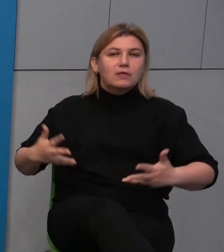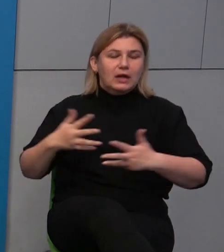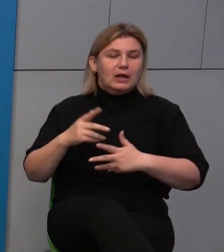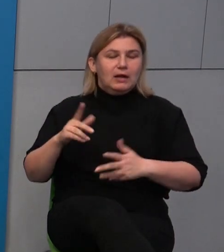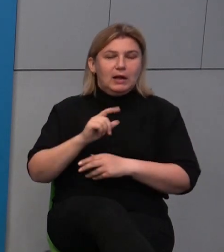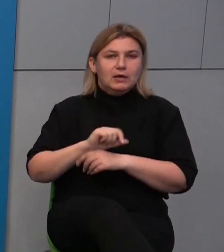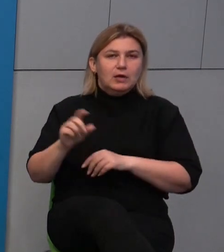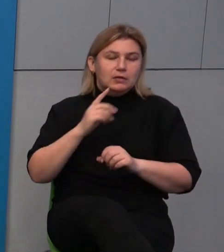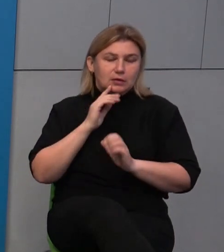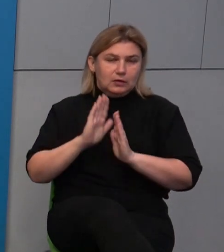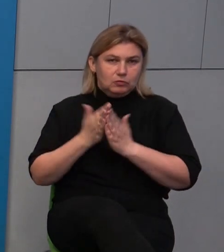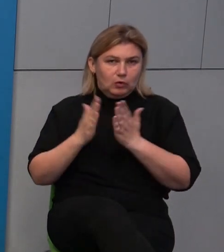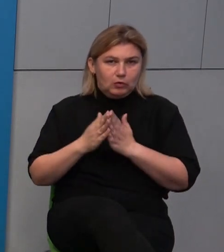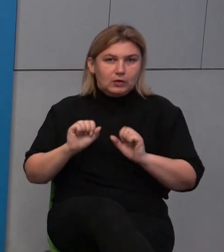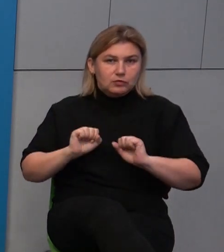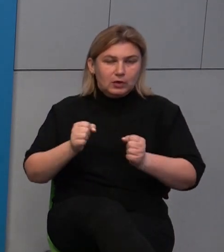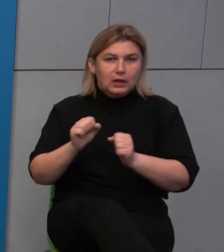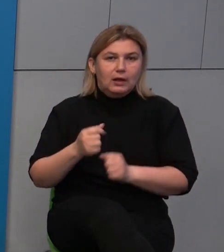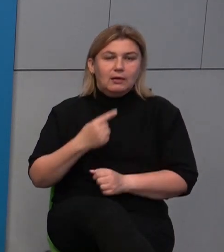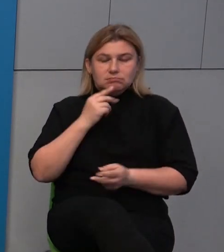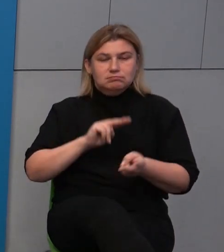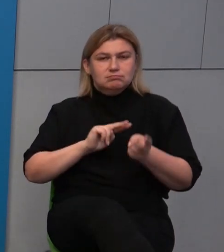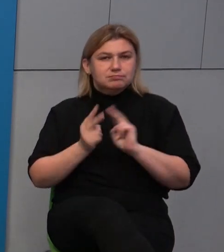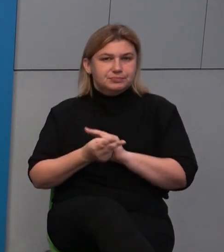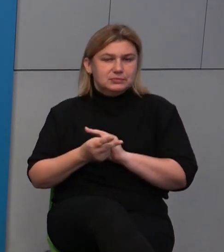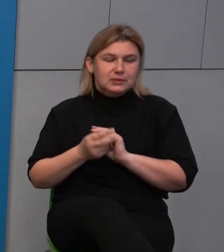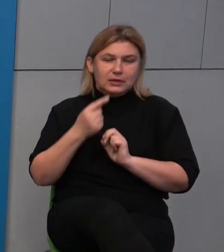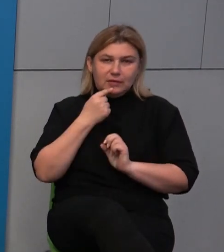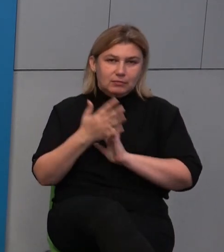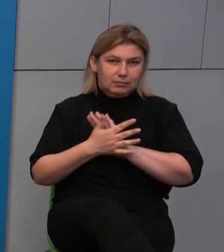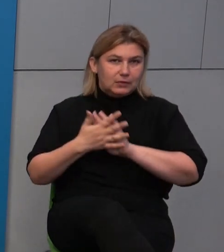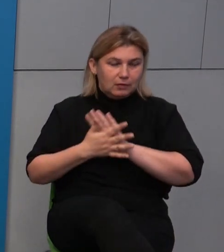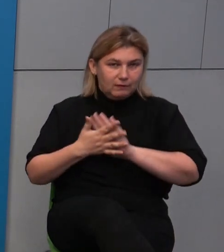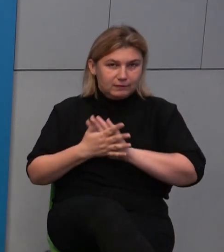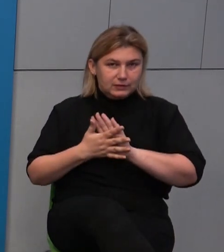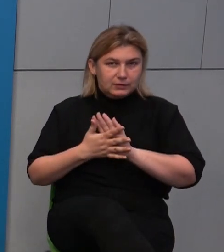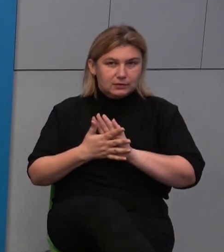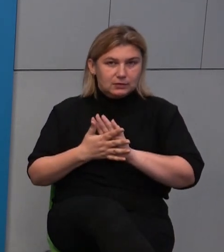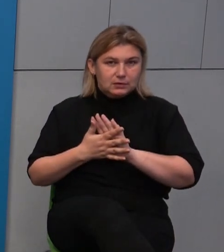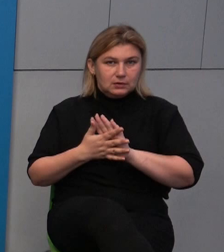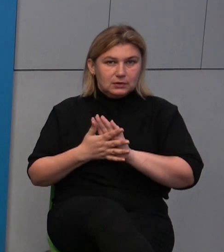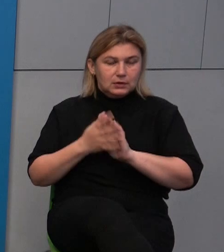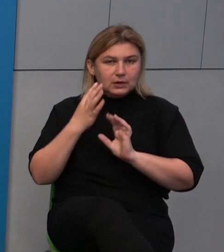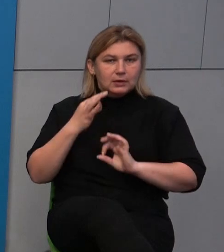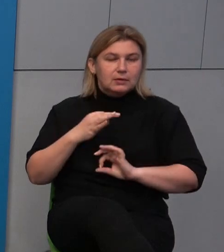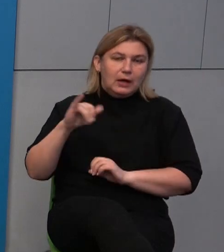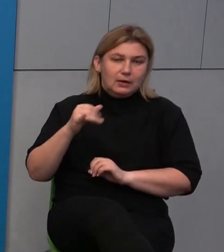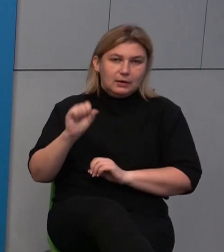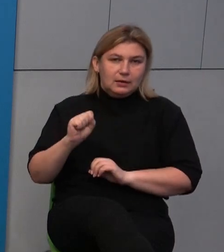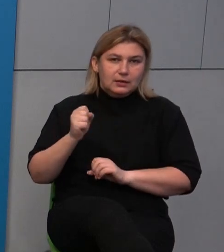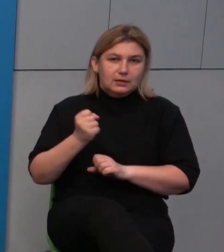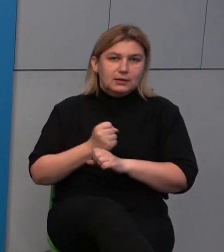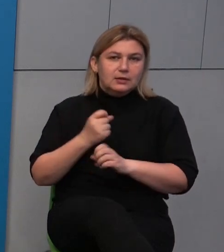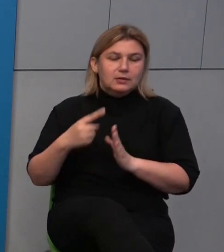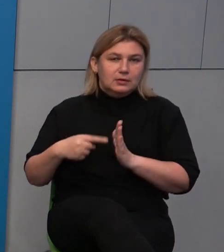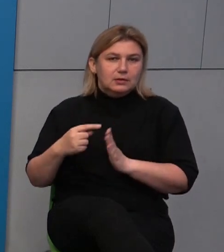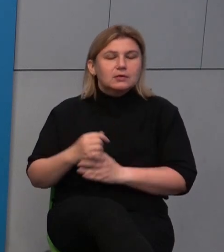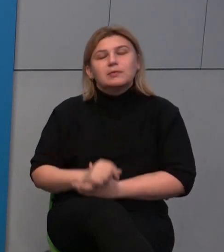A rozmowę na język migowy będzie tłumaczyła pani Maja Kamińska-Kołota.